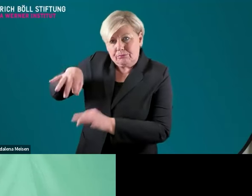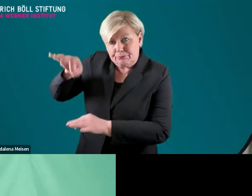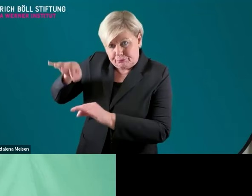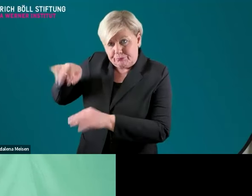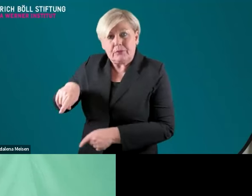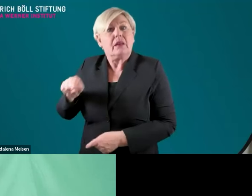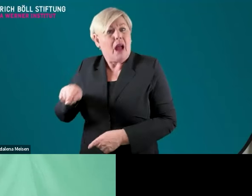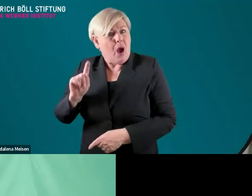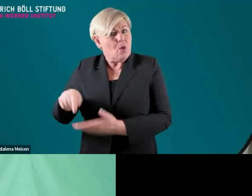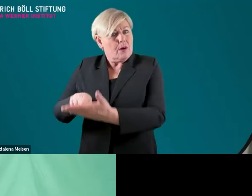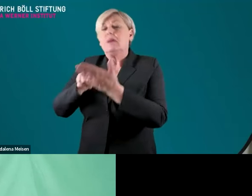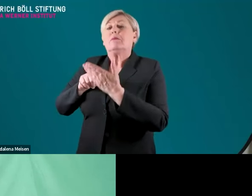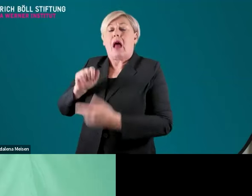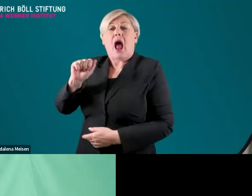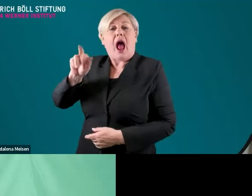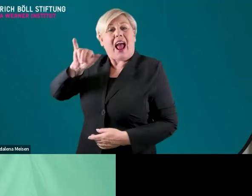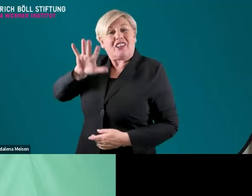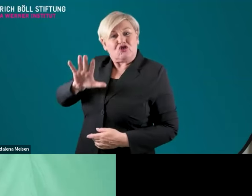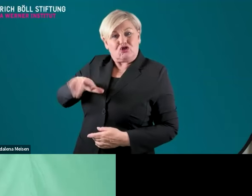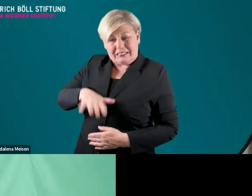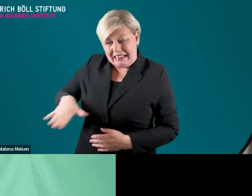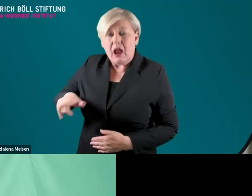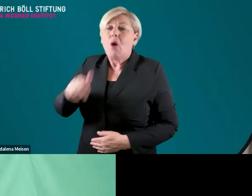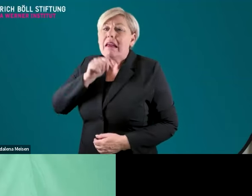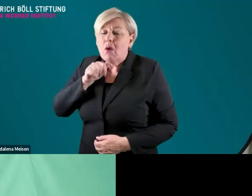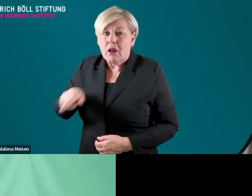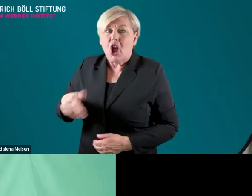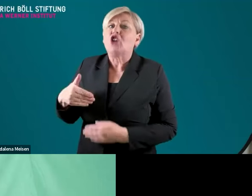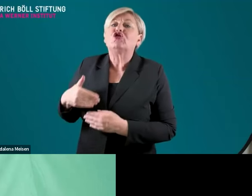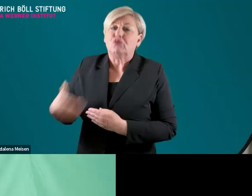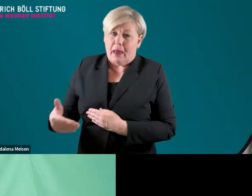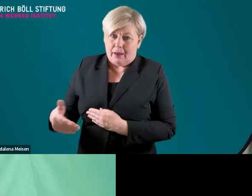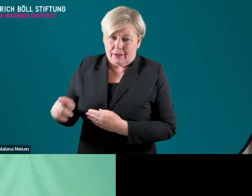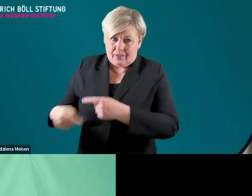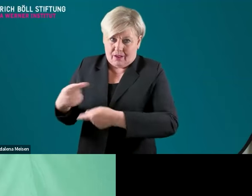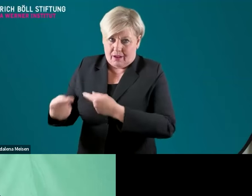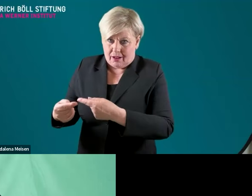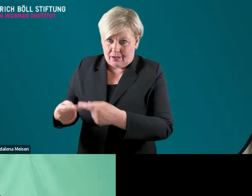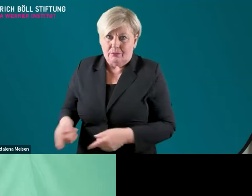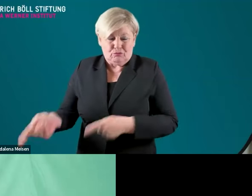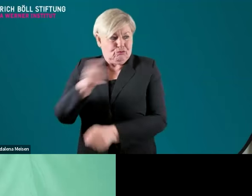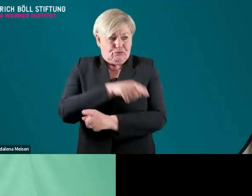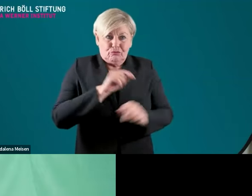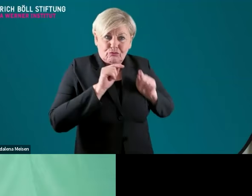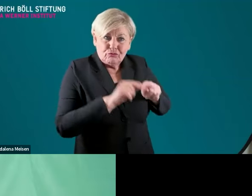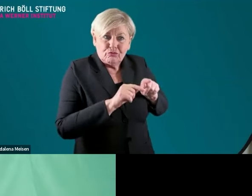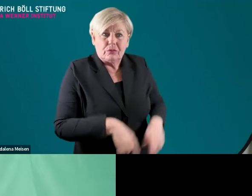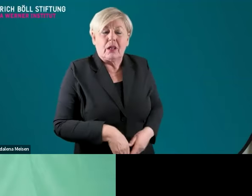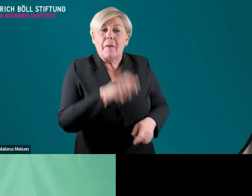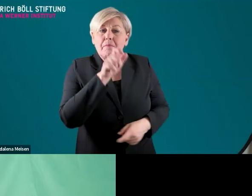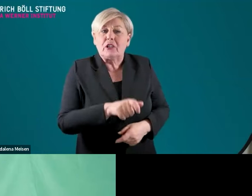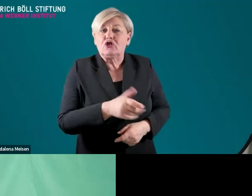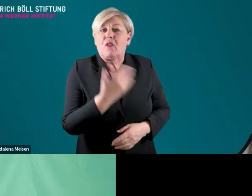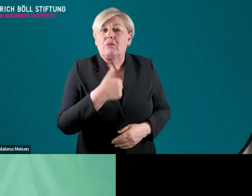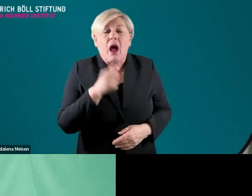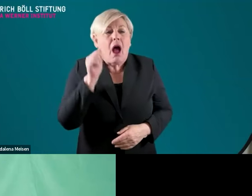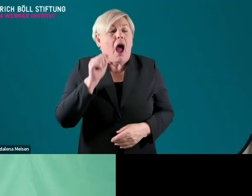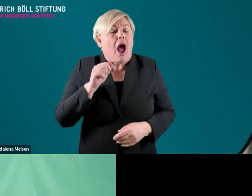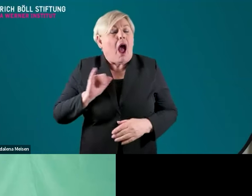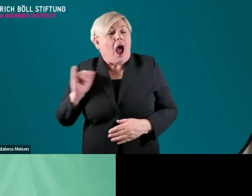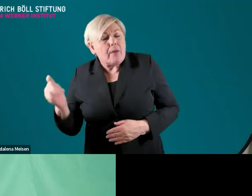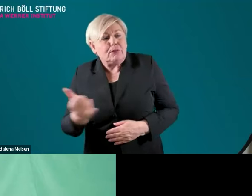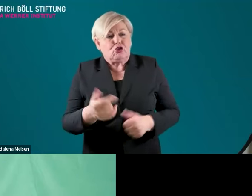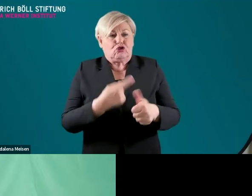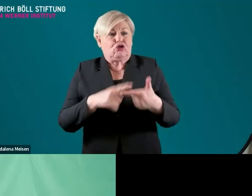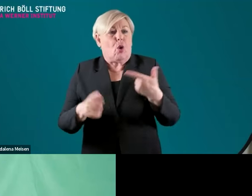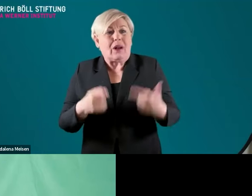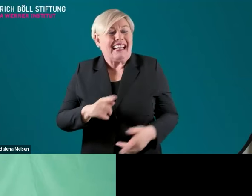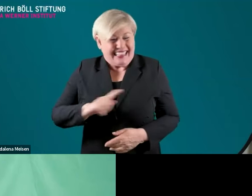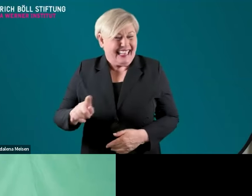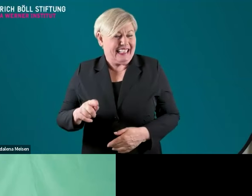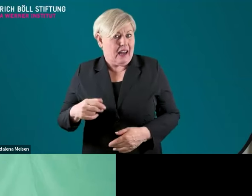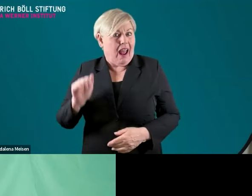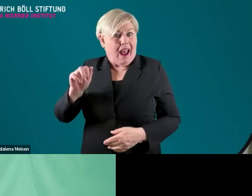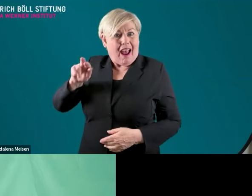dass arische Kinder, arische Jugendliche sind Spätentwickler im Gegensatz zu den Menschen aus dem arabischen Raum oder die nicht arisch sind, das sind Frühentwickler.